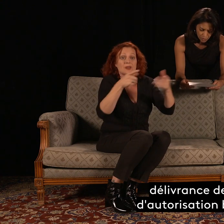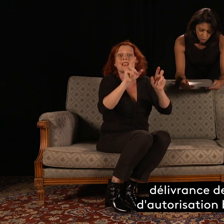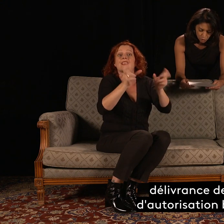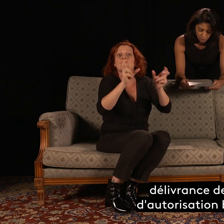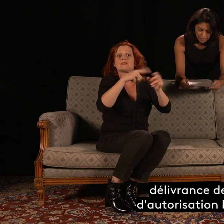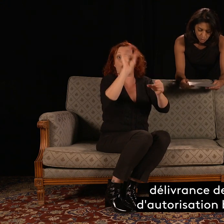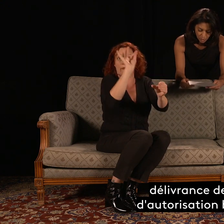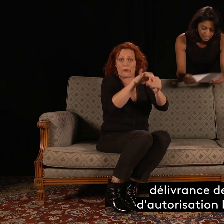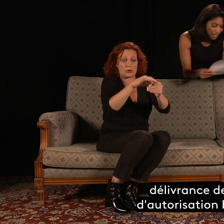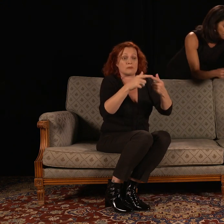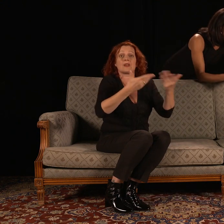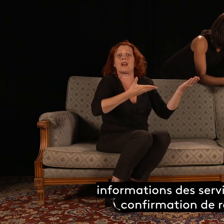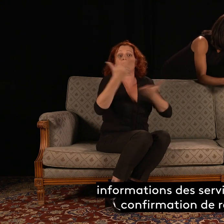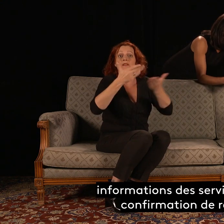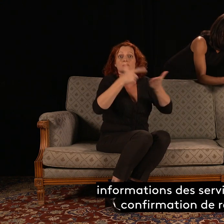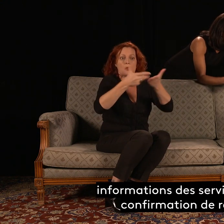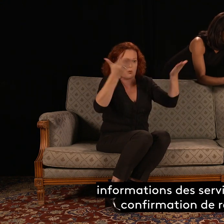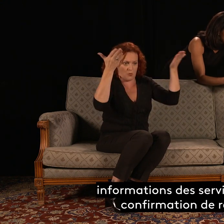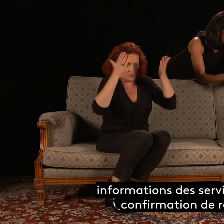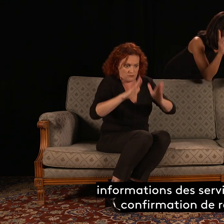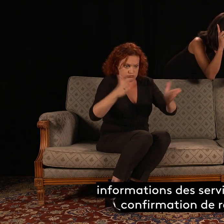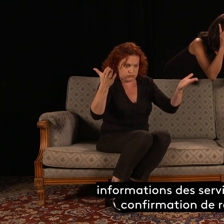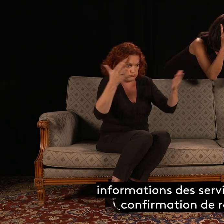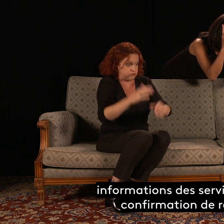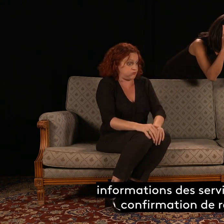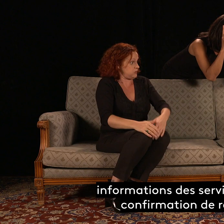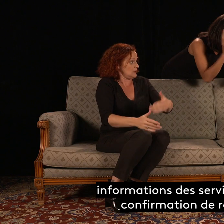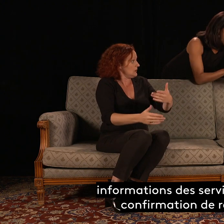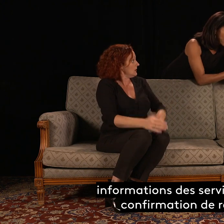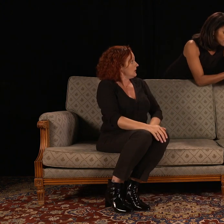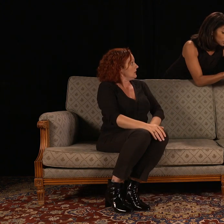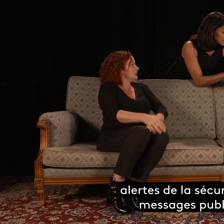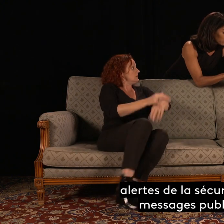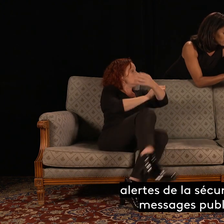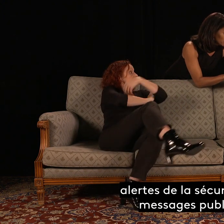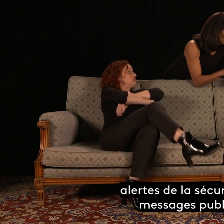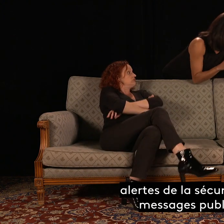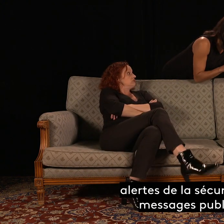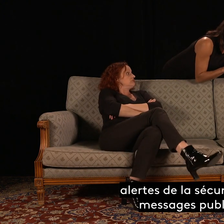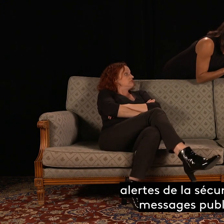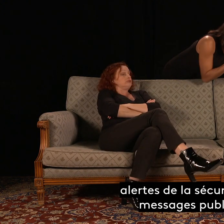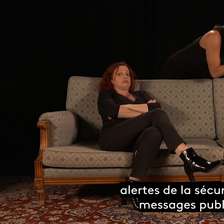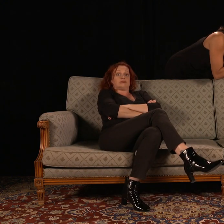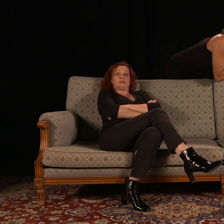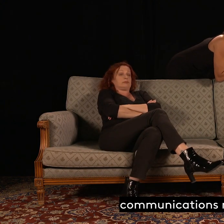de codes d'autorisation bancaire, informations des services de livraison, confirmation de réservations, alertes de la sécurité routière, messages publicitaires, communication marketing...